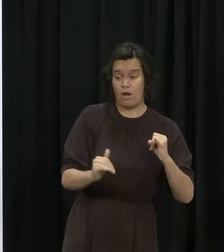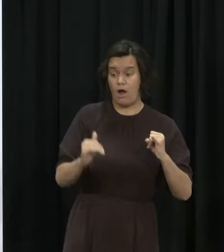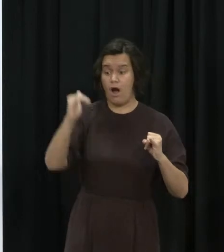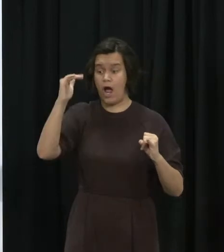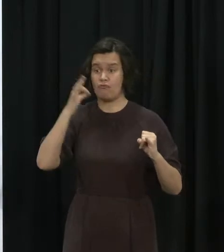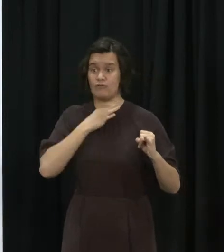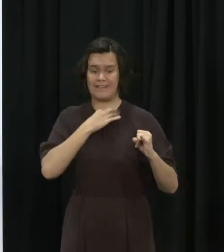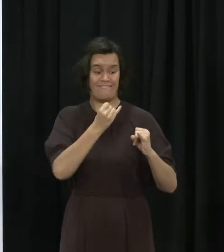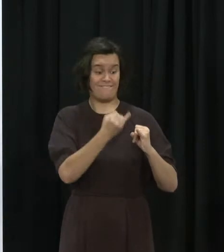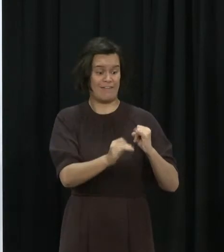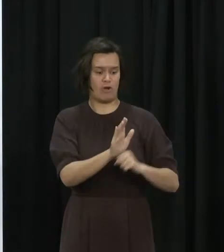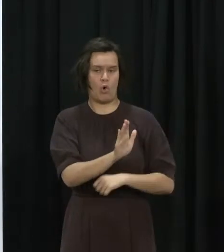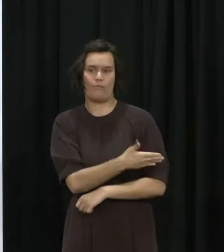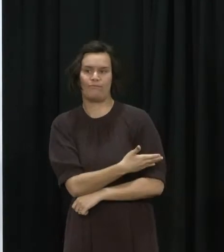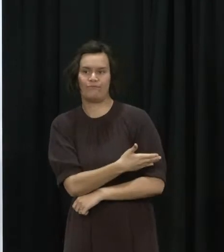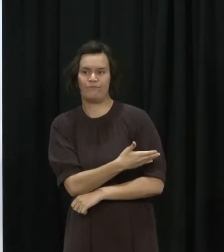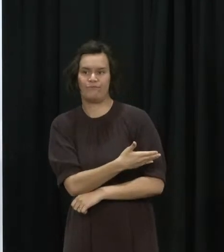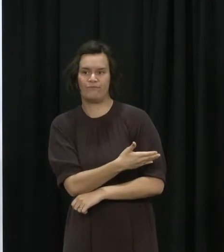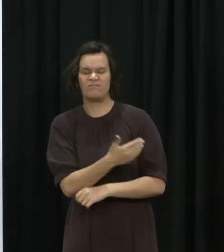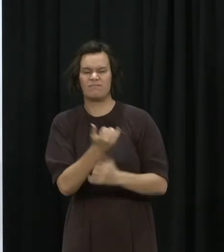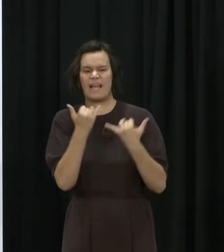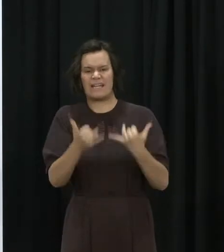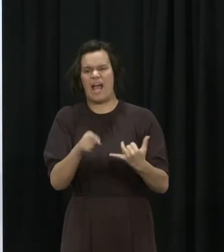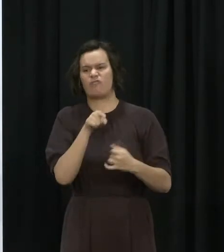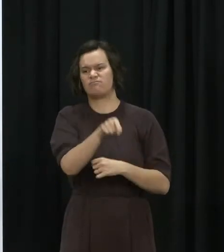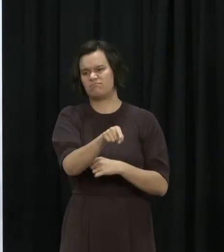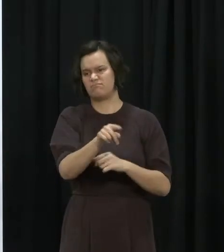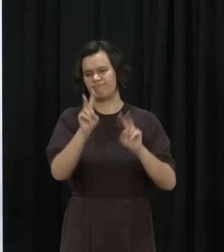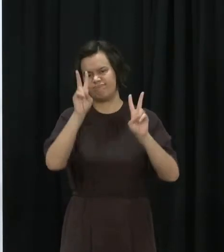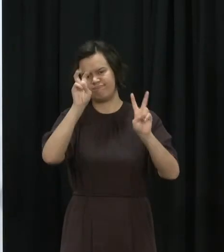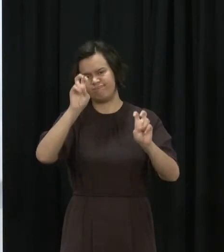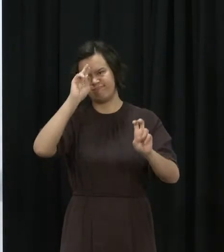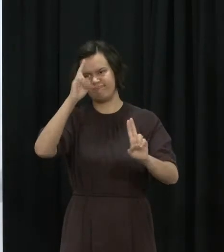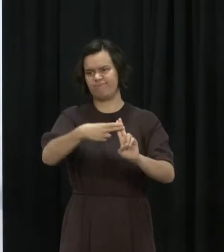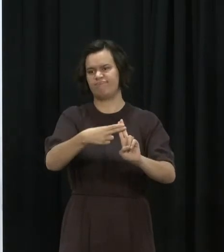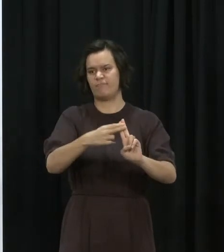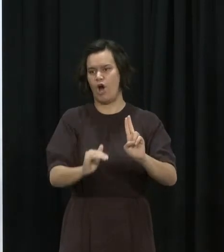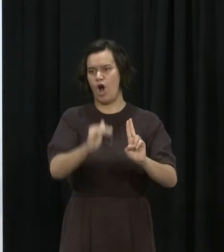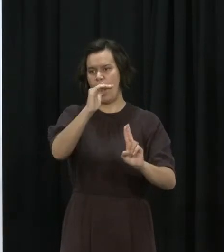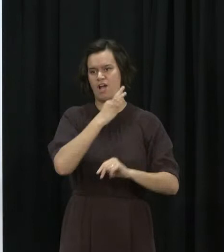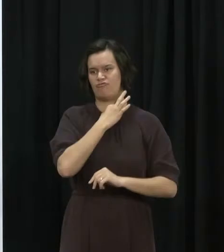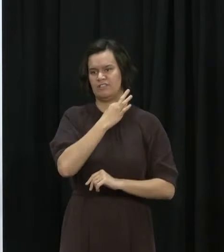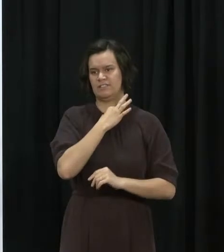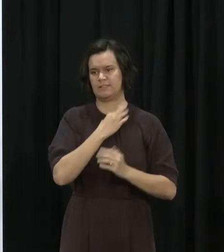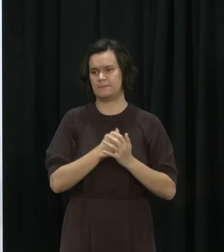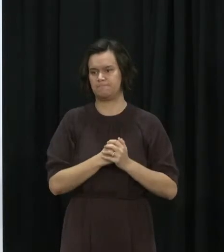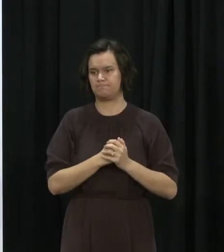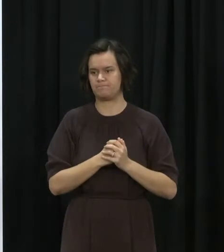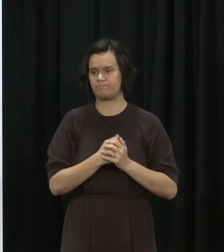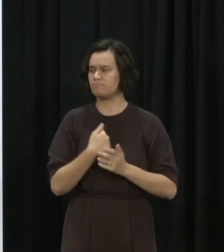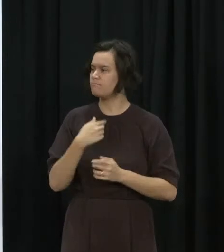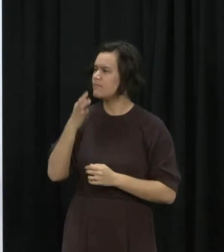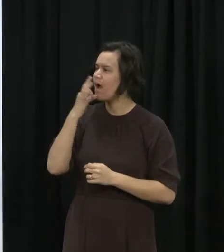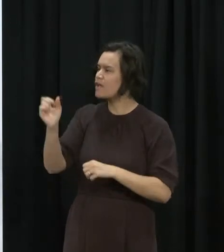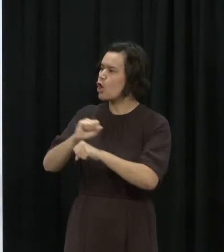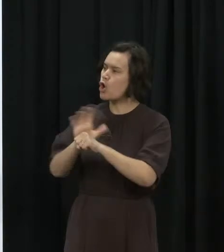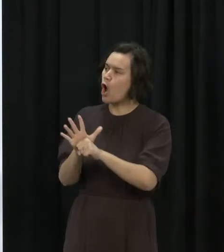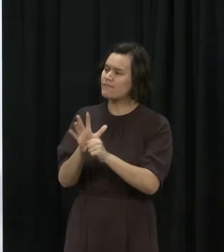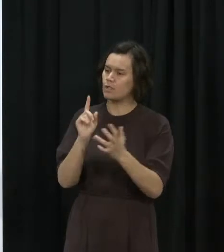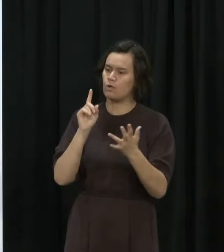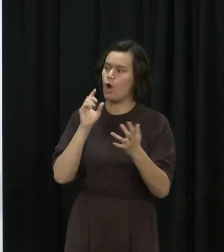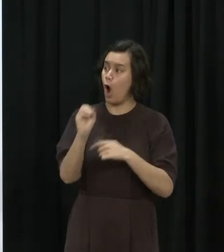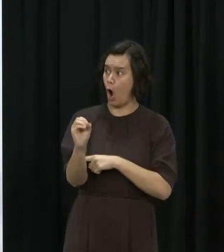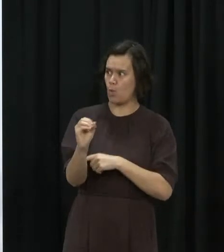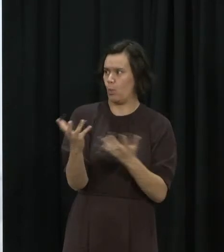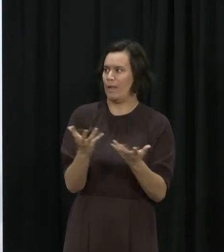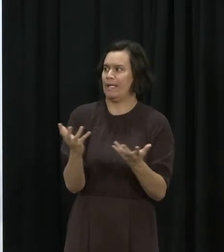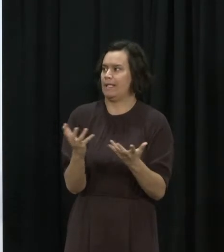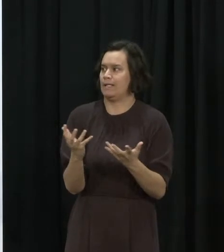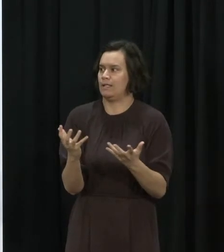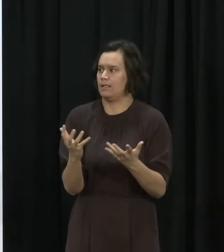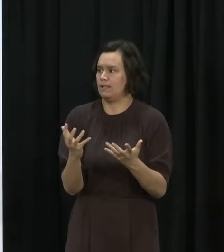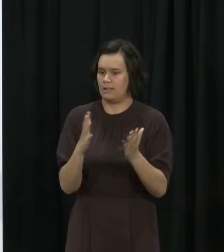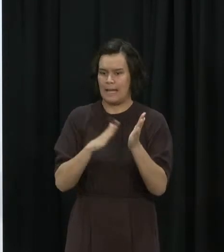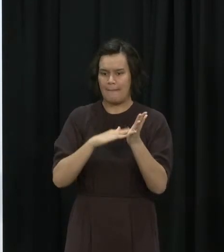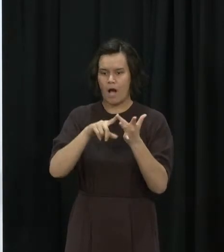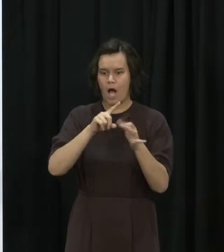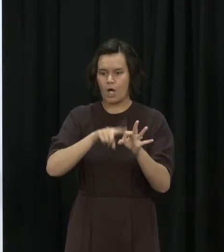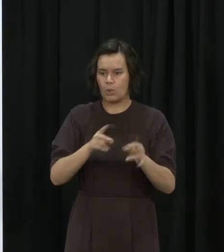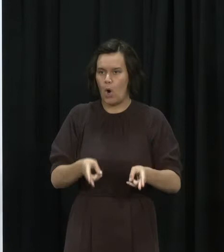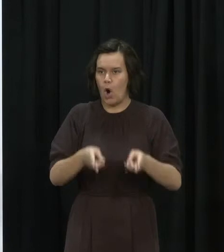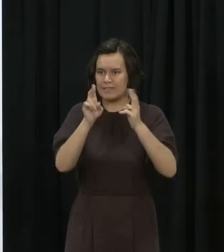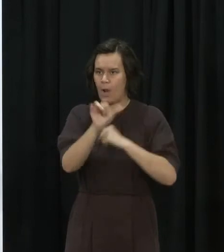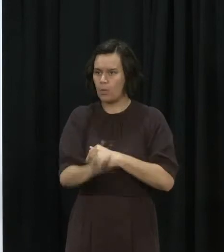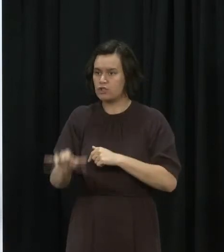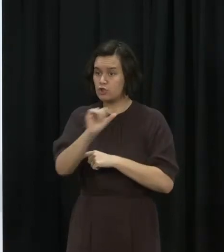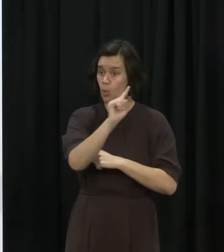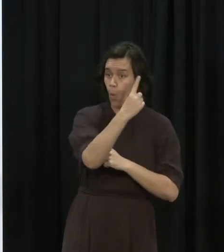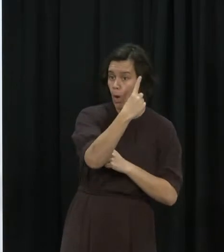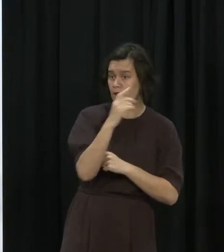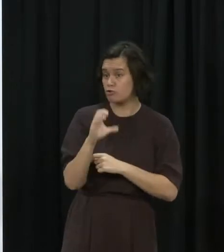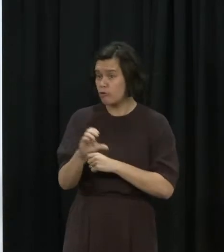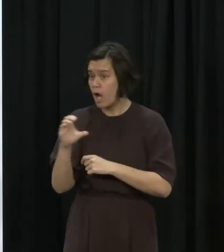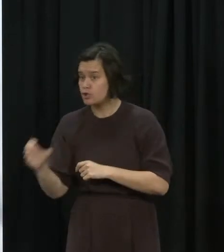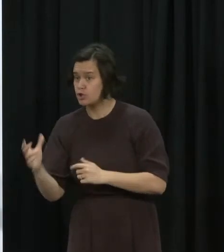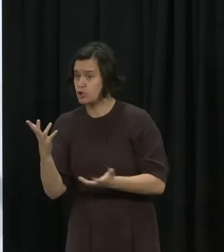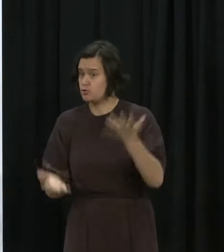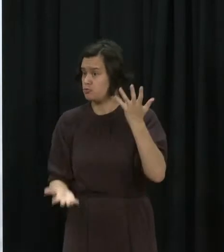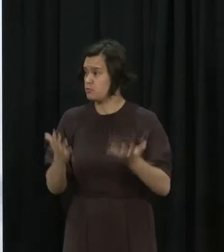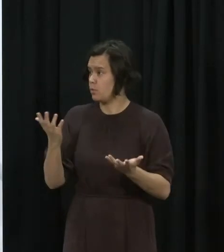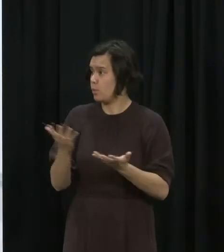te momo Omicron inaianei me ka